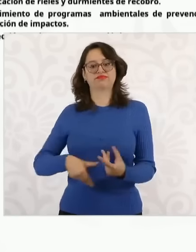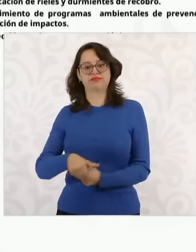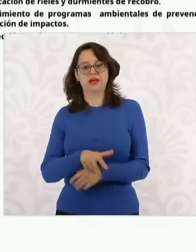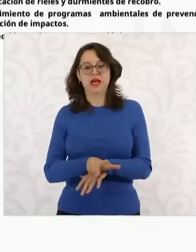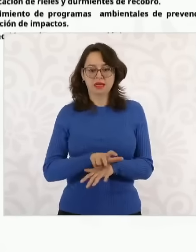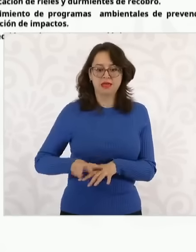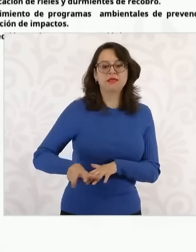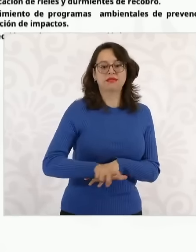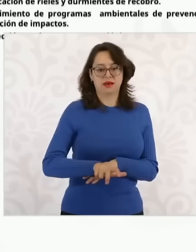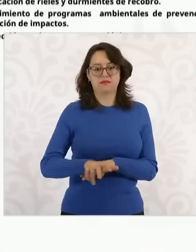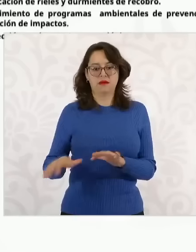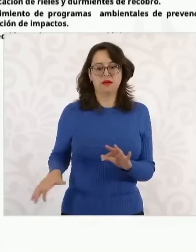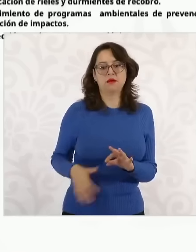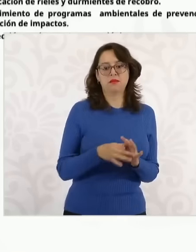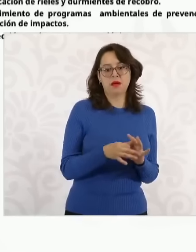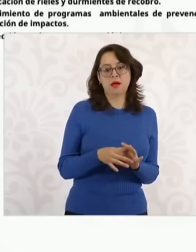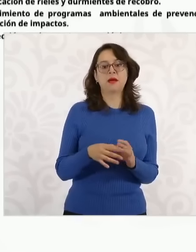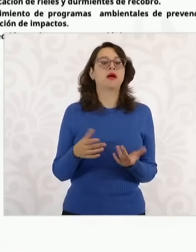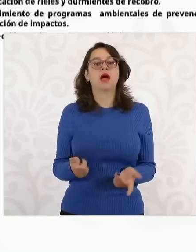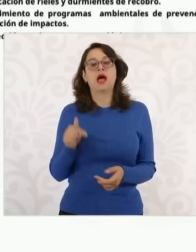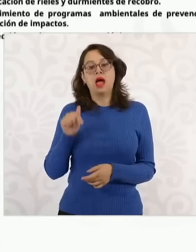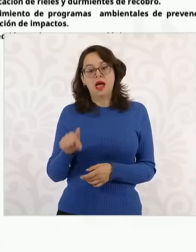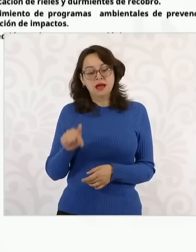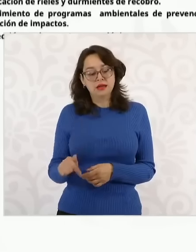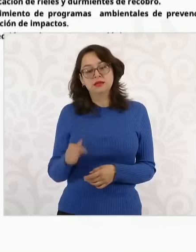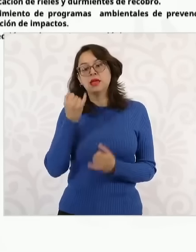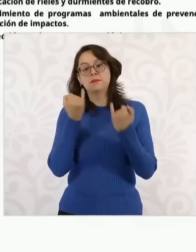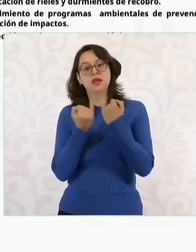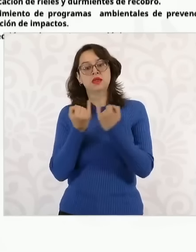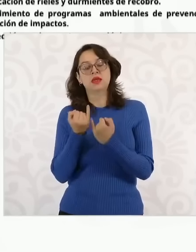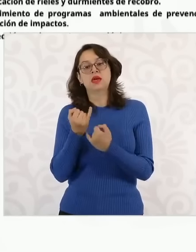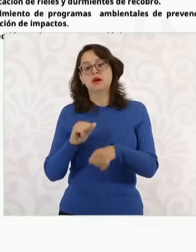mencionado para para poner escuelas de carga a la industria. Eso va a mejorar las condiciones